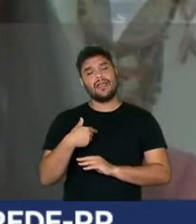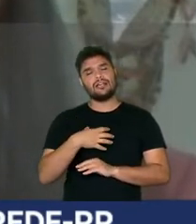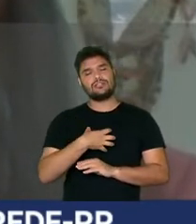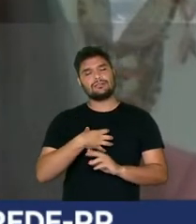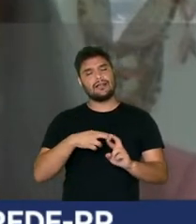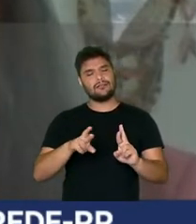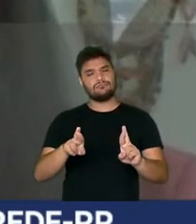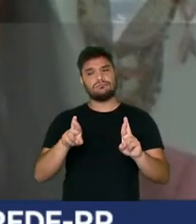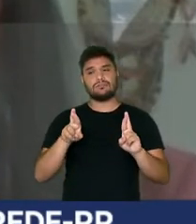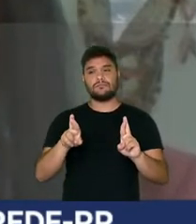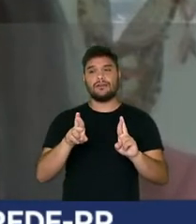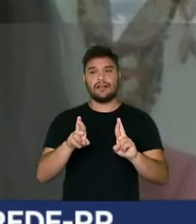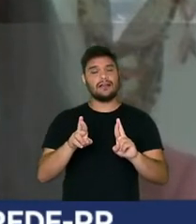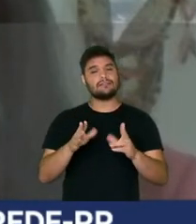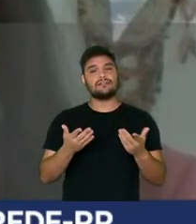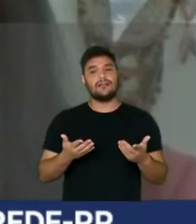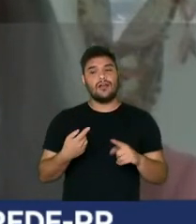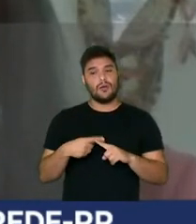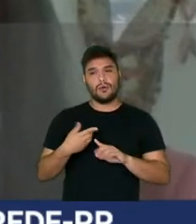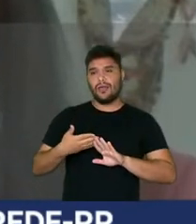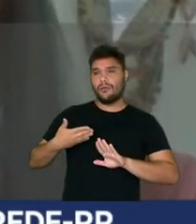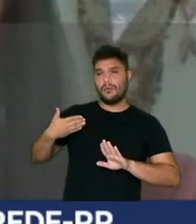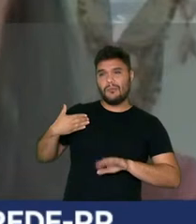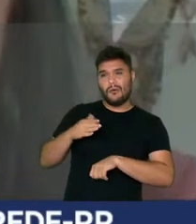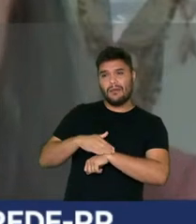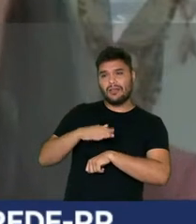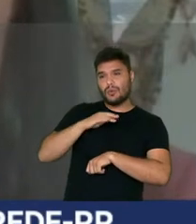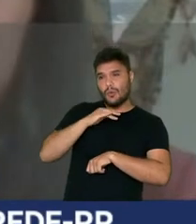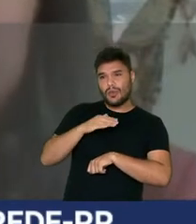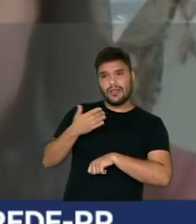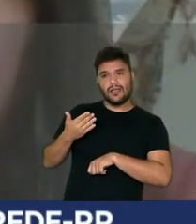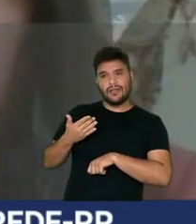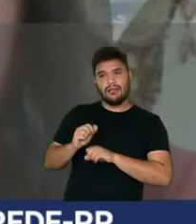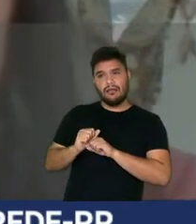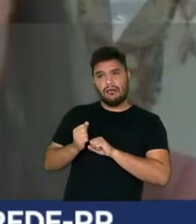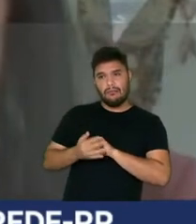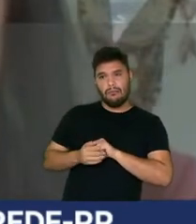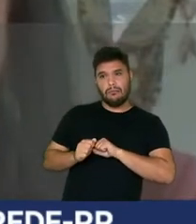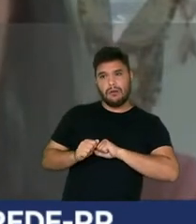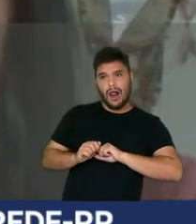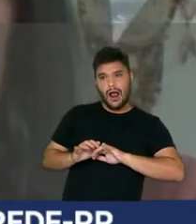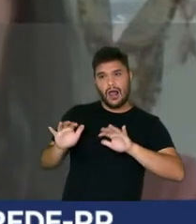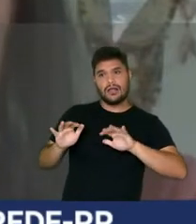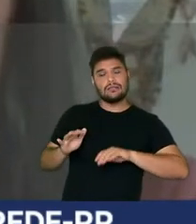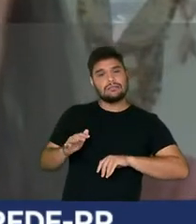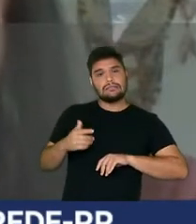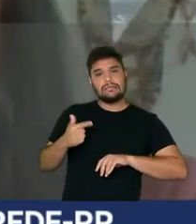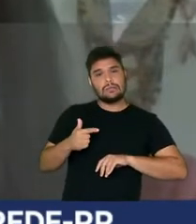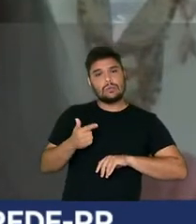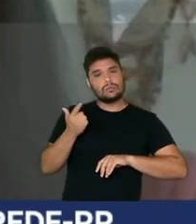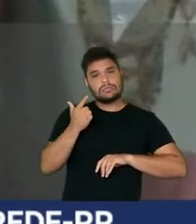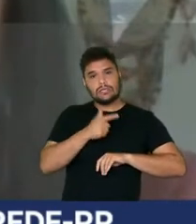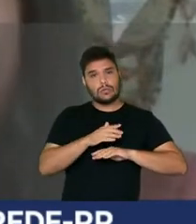ALÉM DE SIGNIFICATIVO, É UMA ESPERANÇA QUE A GENTE ESTÁ VENCENDO TODOS OS MOMENTOS RUINS QUE NÓS PASSAMOS NA PANDEMIA, QUE NÃO TEVE OPORTUNIDADE DE DESENVOLVER A